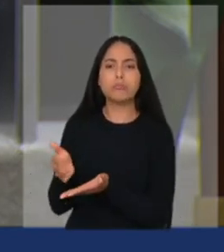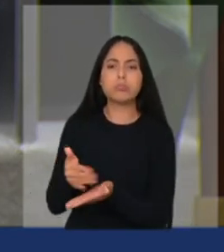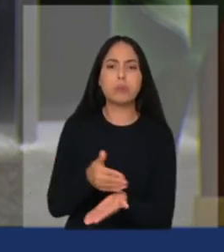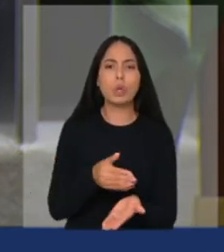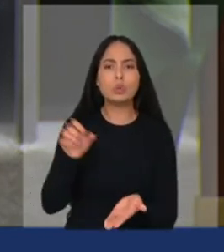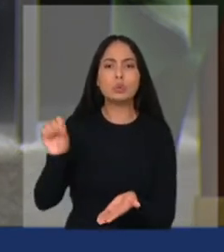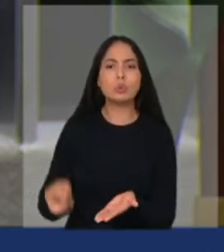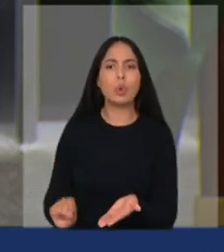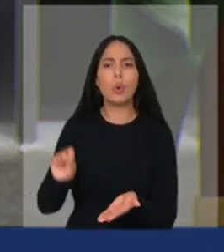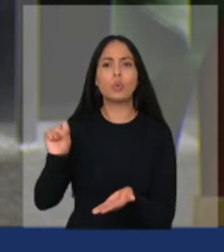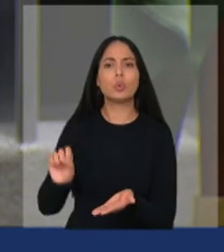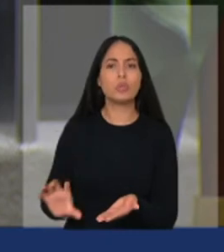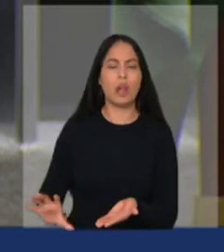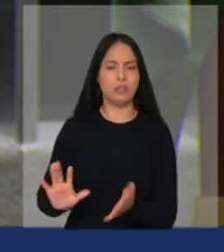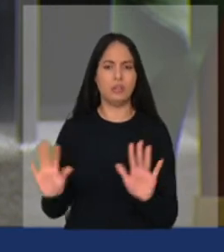COM A DECLARAÇÃO DO MINISTRO TARCÍSIO GOMES, DIZENDO QUE